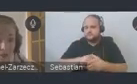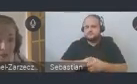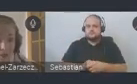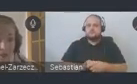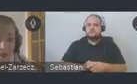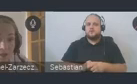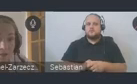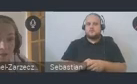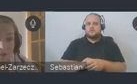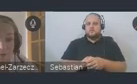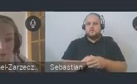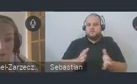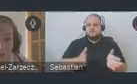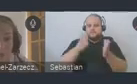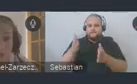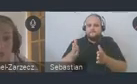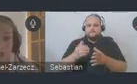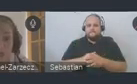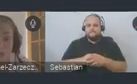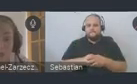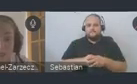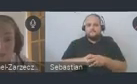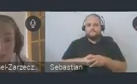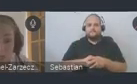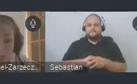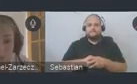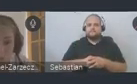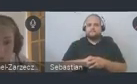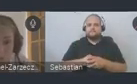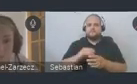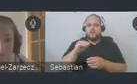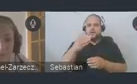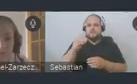Dalej. Taki portal też, który nazywa się e-Mocni.